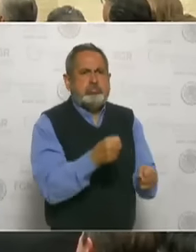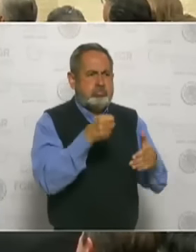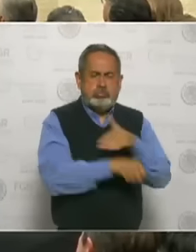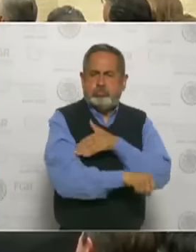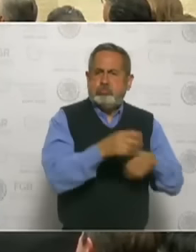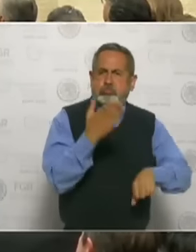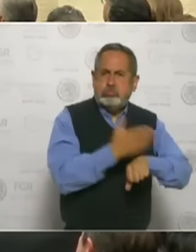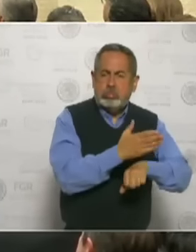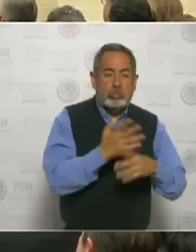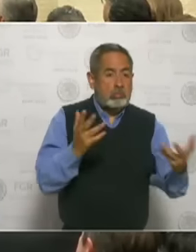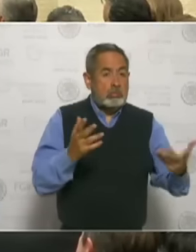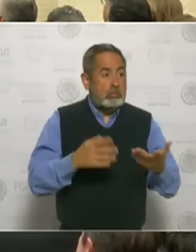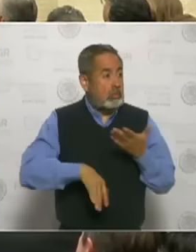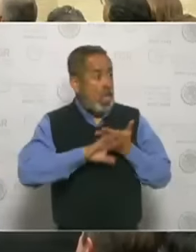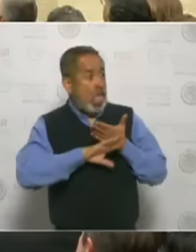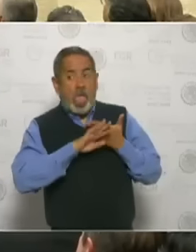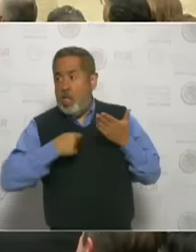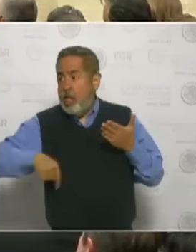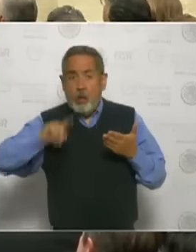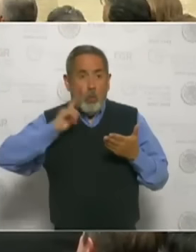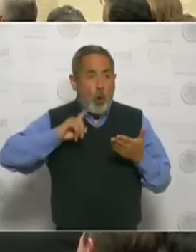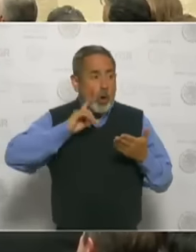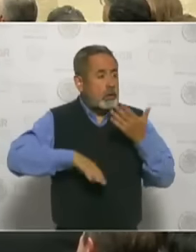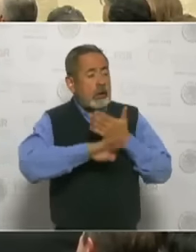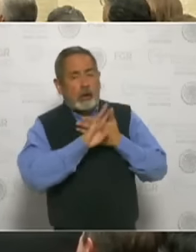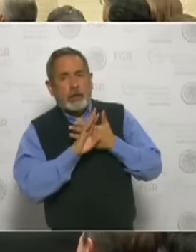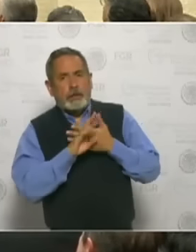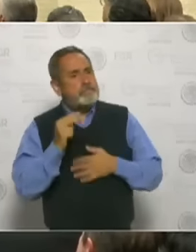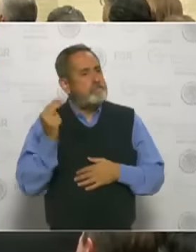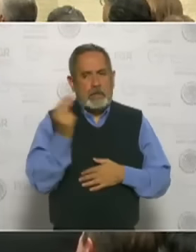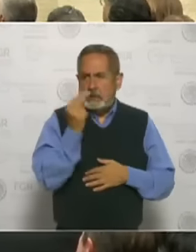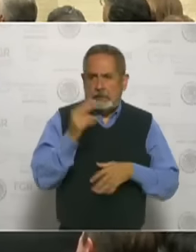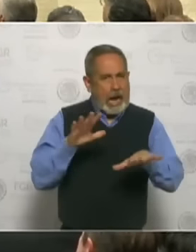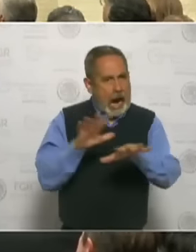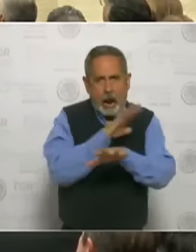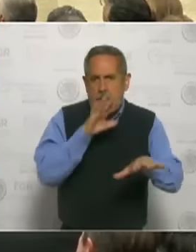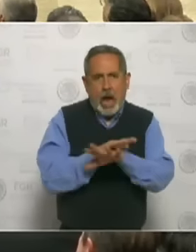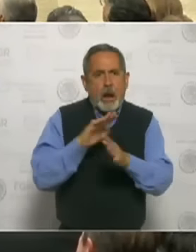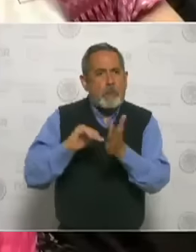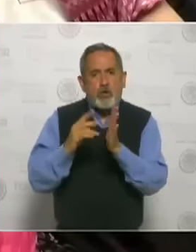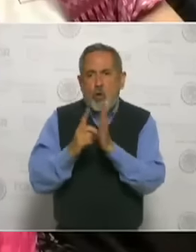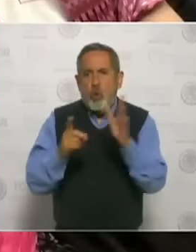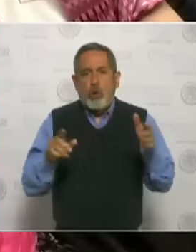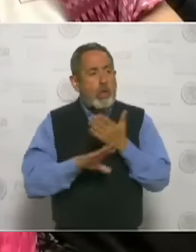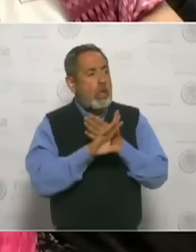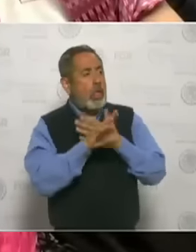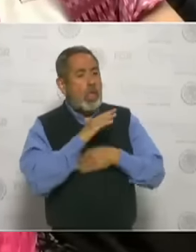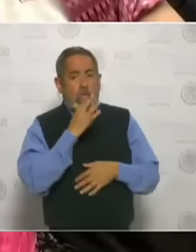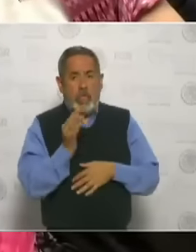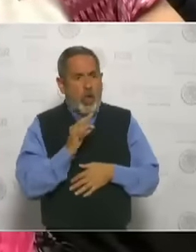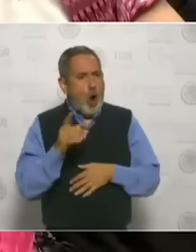nosotras las mujeres necesita una reingeniería en las metodologías de persecución penal.